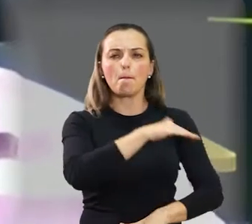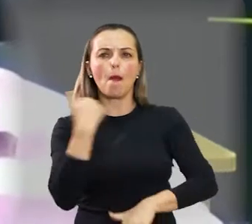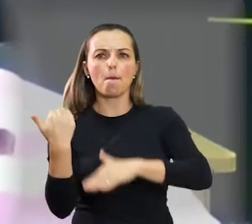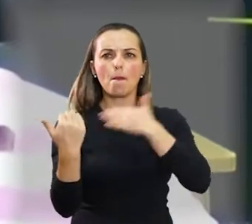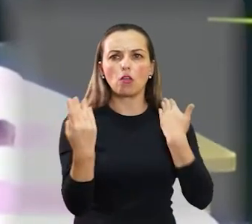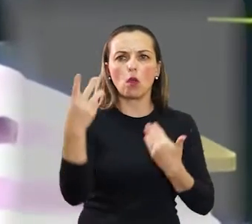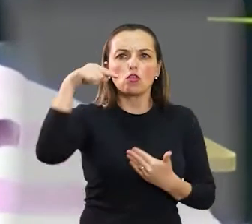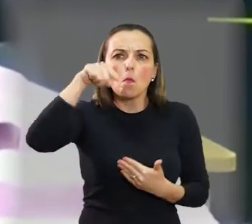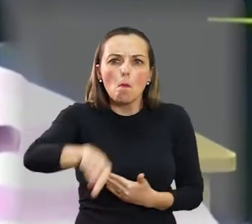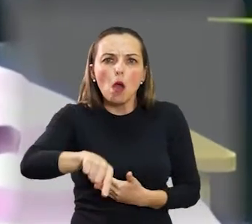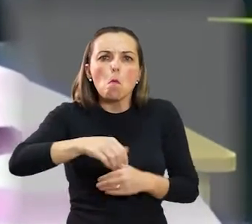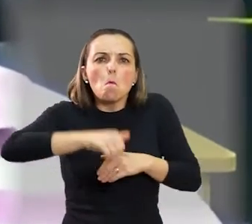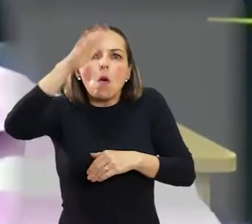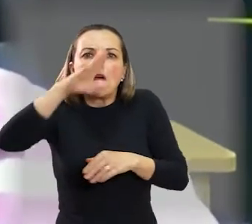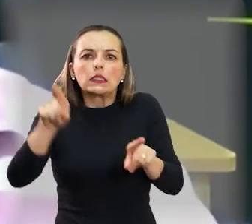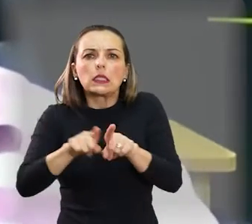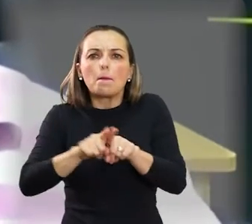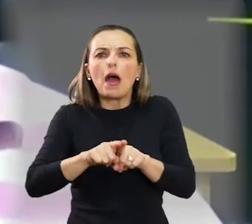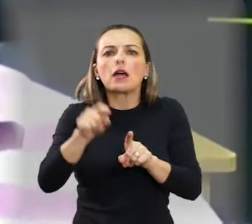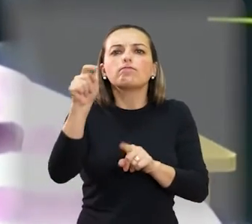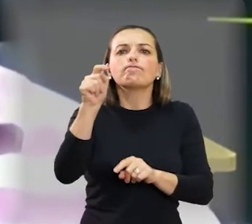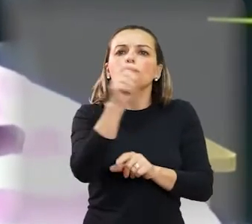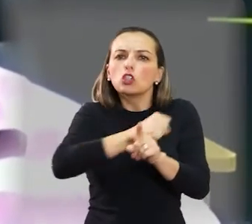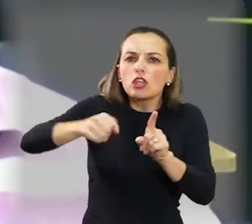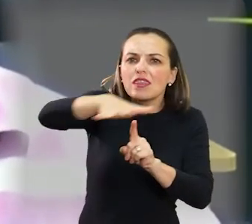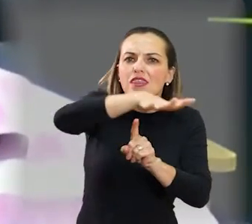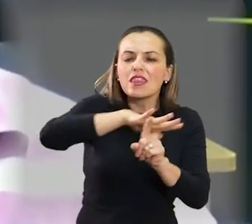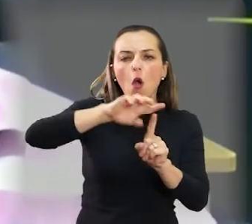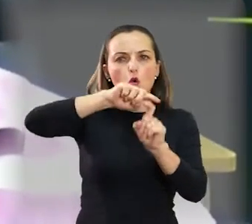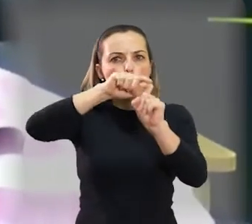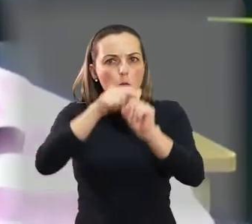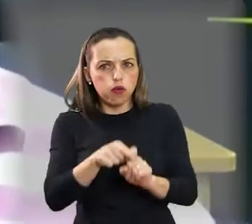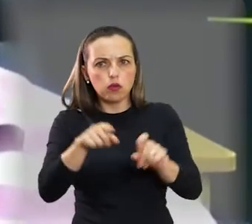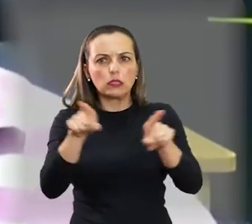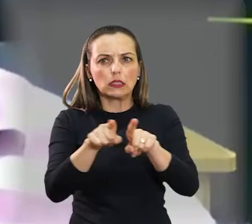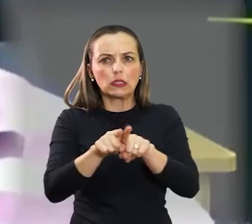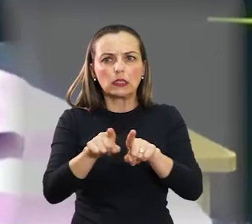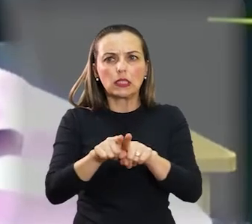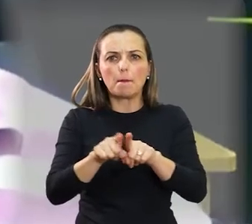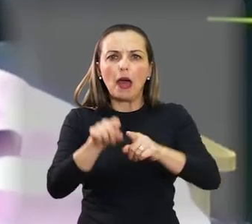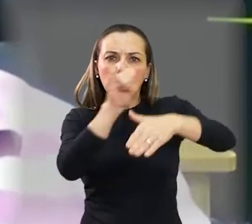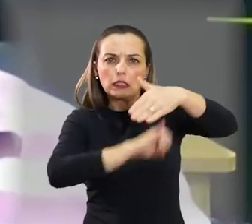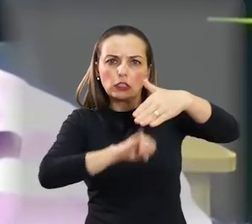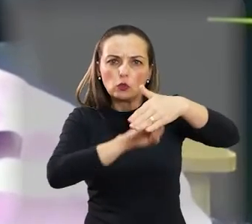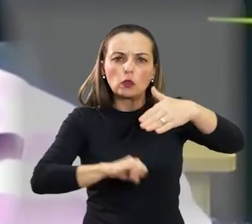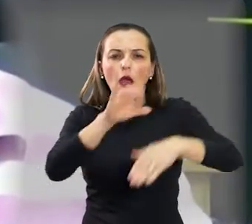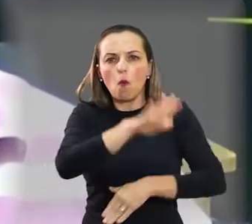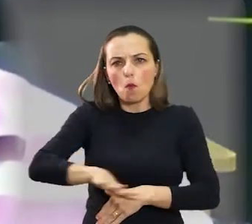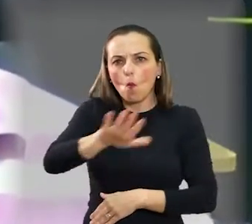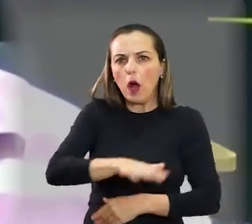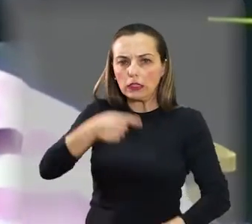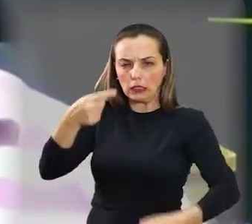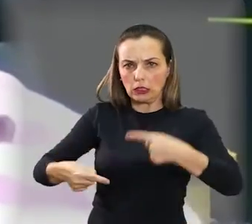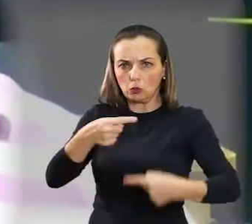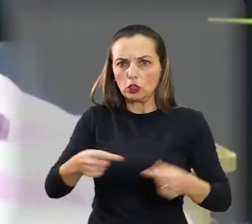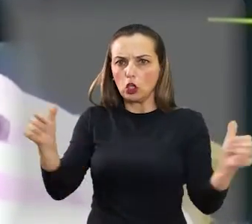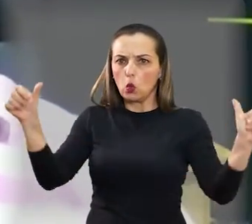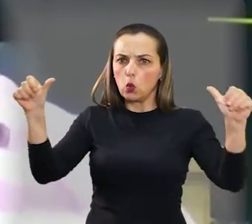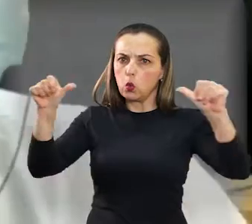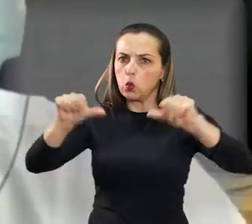o Brasil está inserida, uma das maiores crises sociais, mas também institucionais e políticas de sua história. A